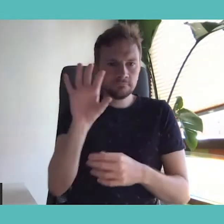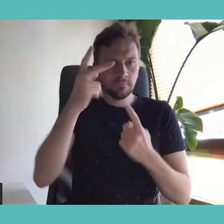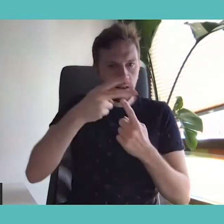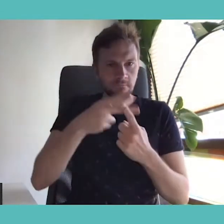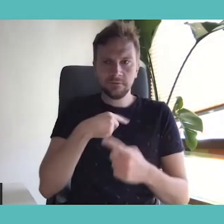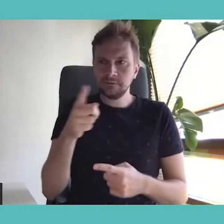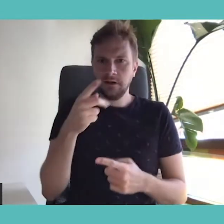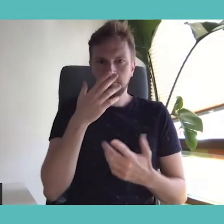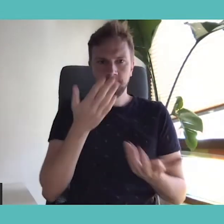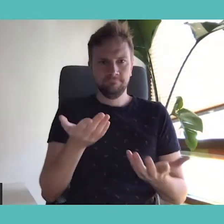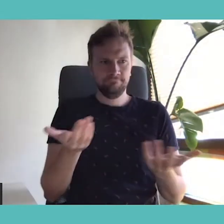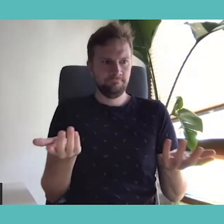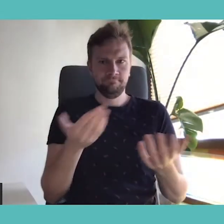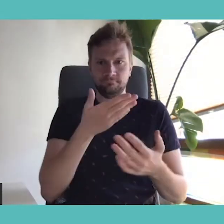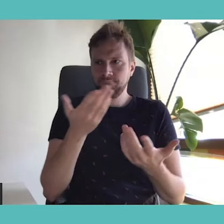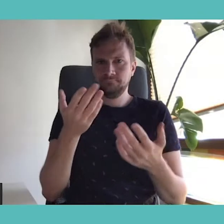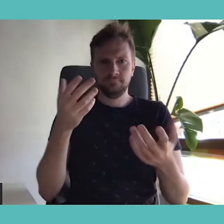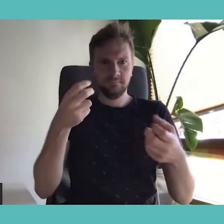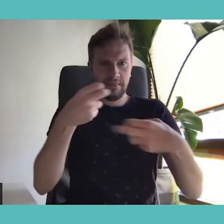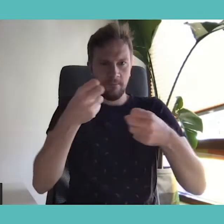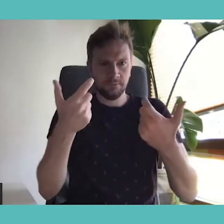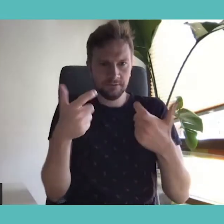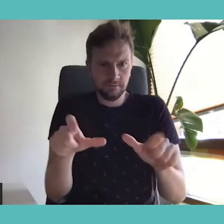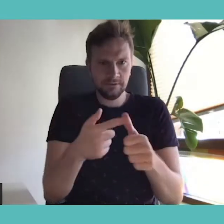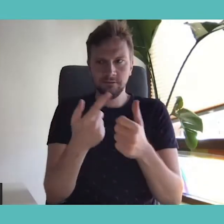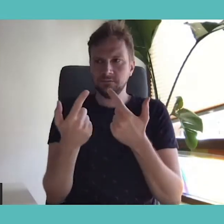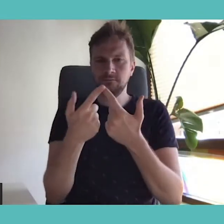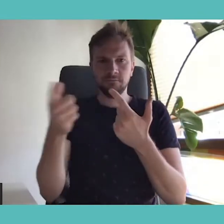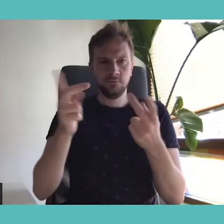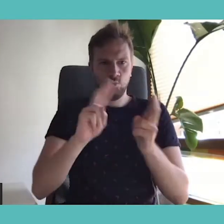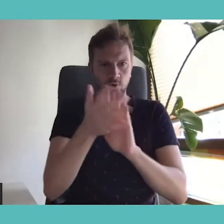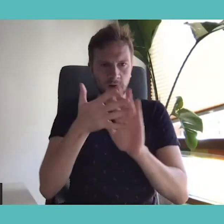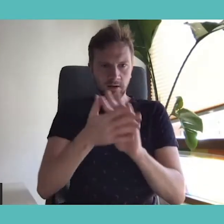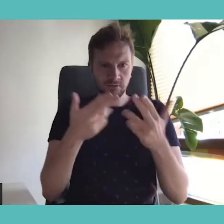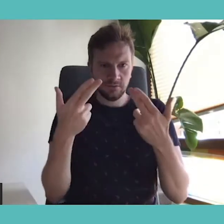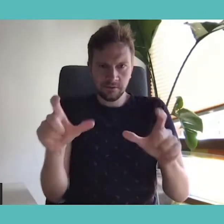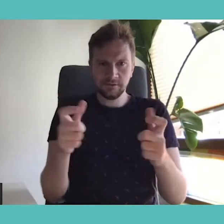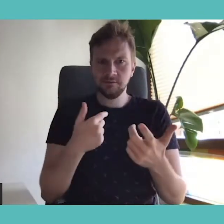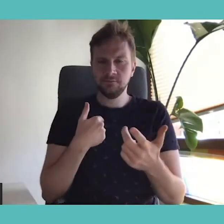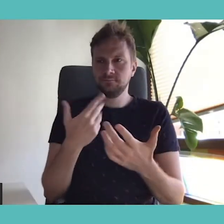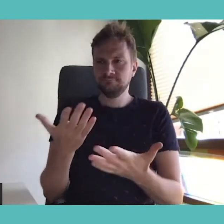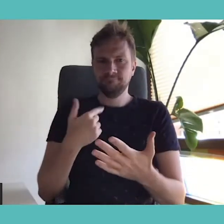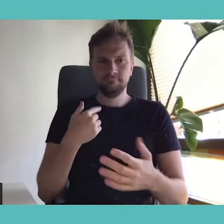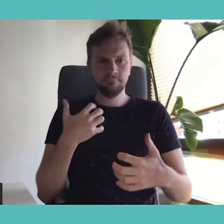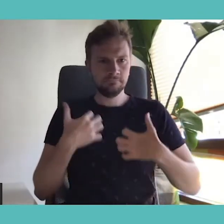Rozczarowałem się. Nie było tam ani napisów ani tłumacza języka migowego. Byłem zdenerwowany.